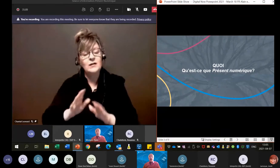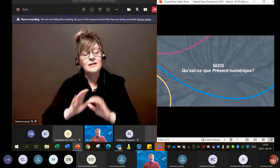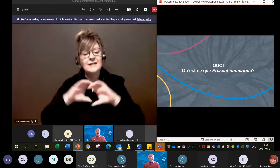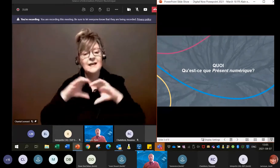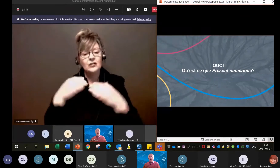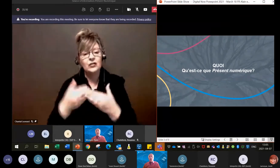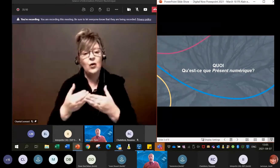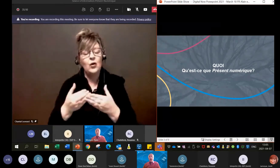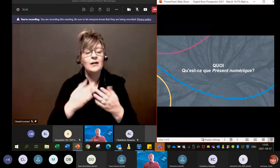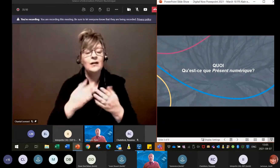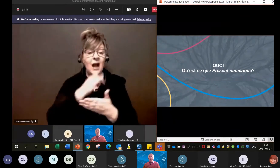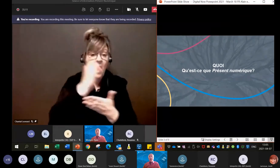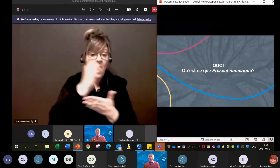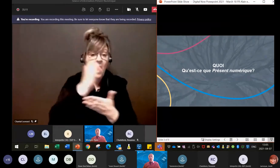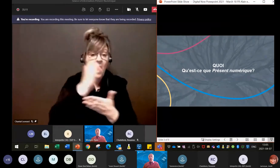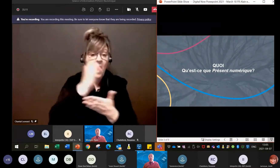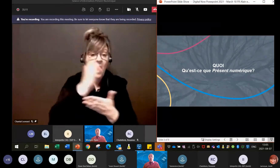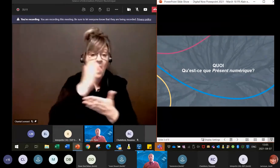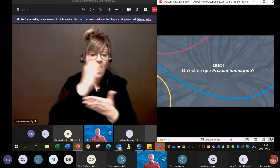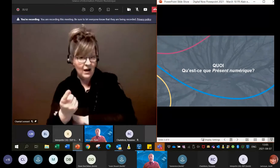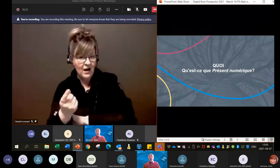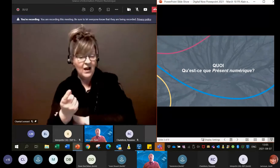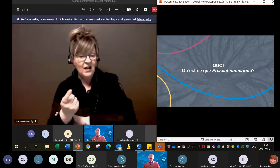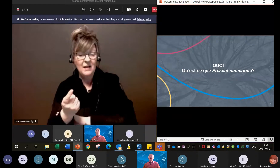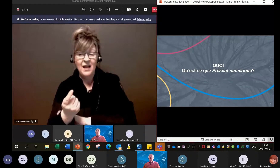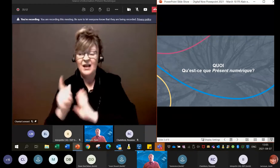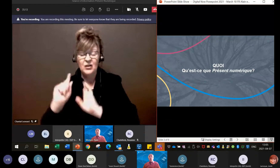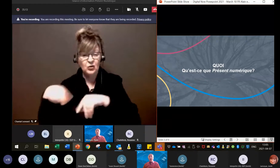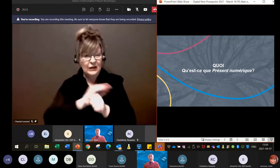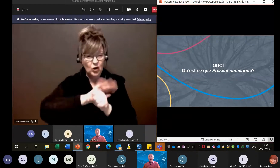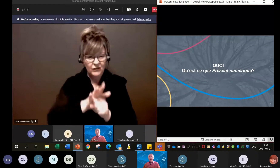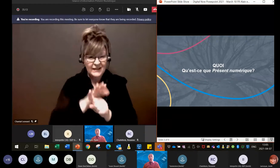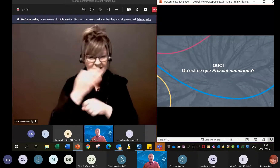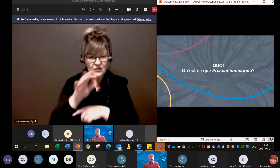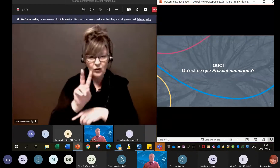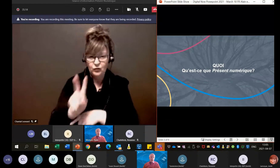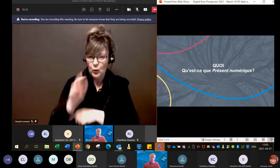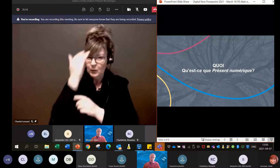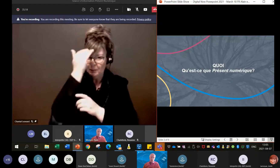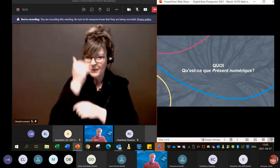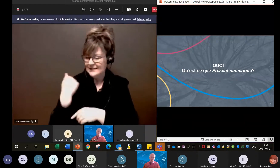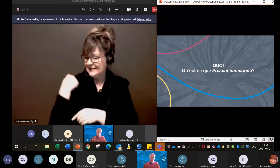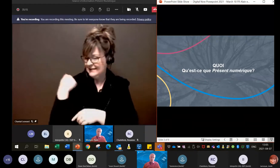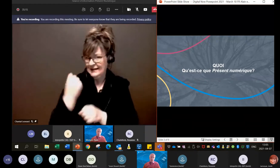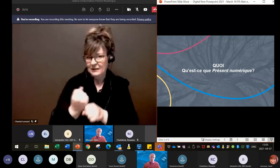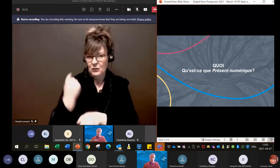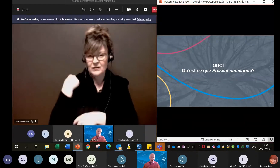en réaction à la COVID-19, annoncé le 2